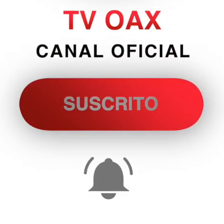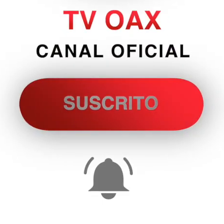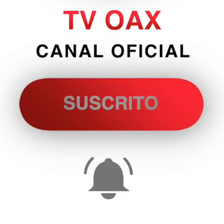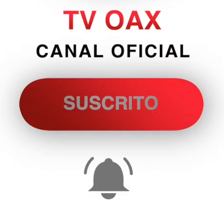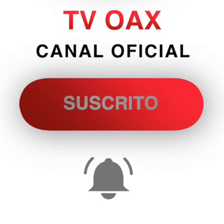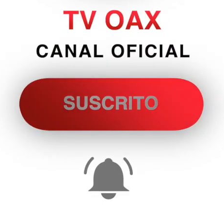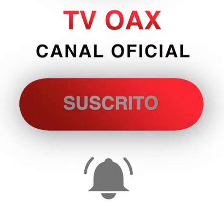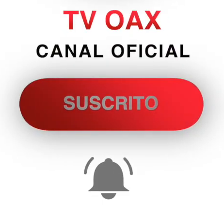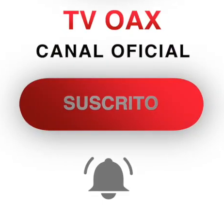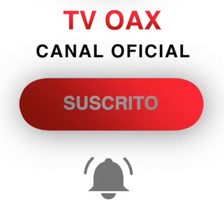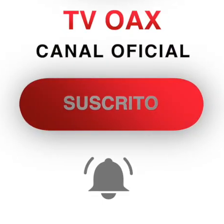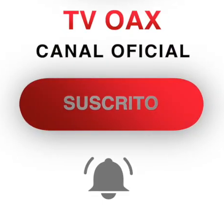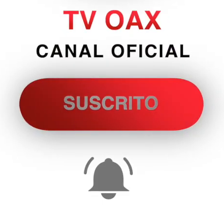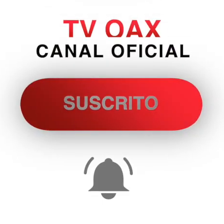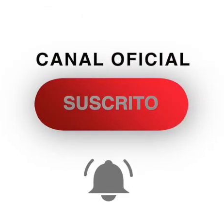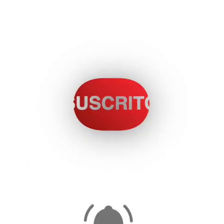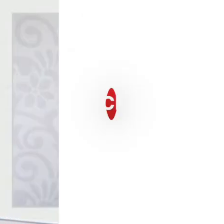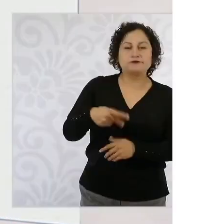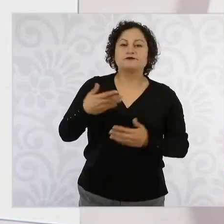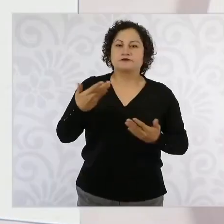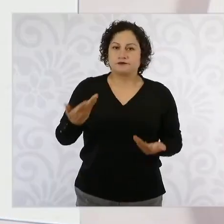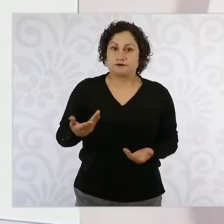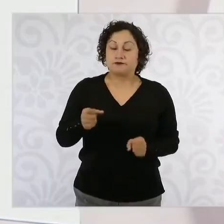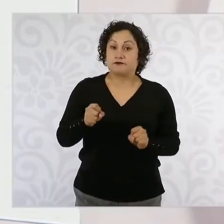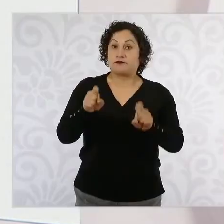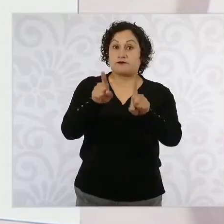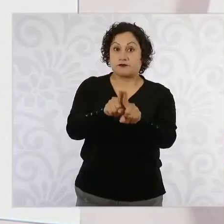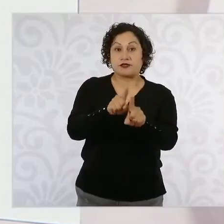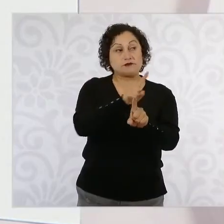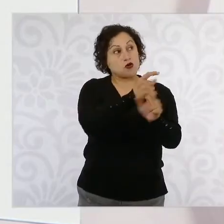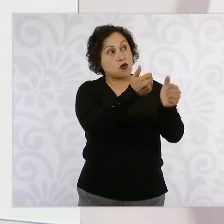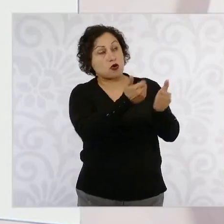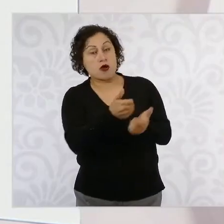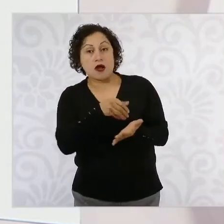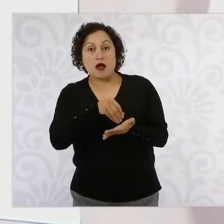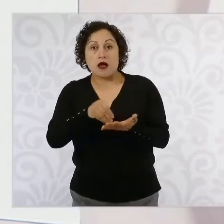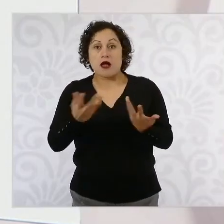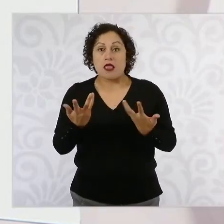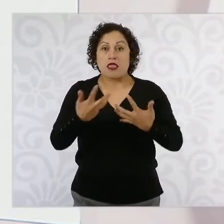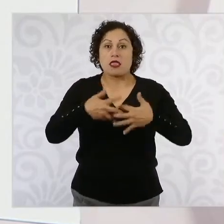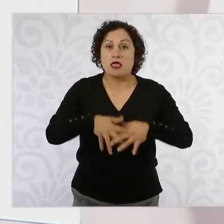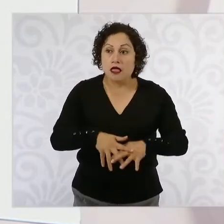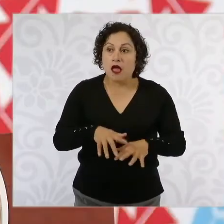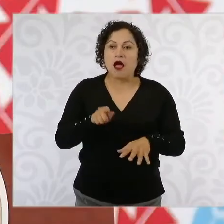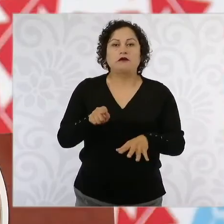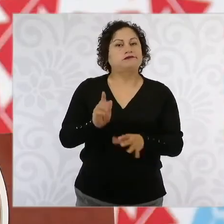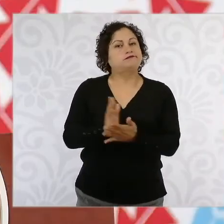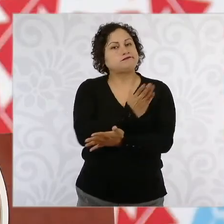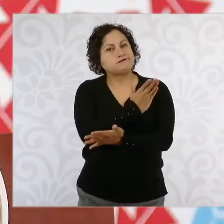la identificación de si hay contaminación de maíz transgénico en nuestro país qué virtud